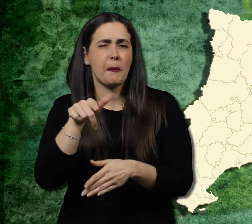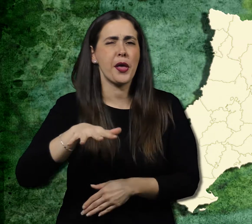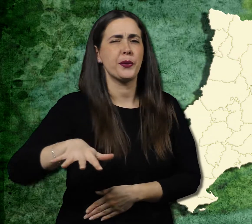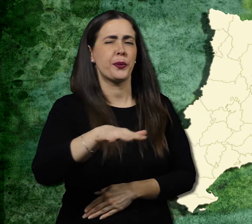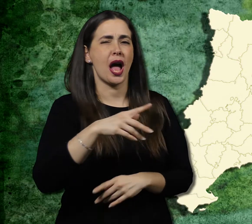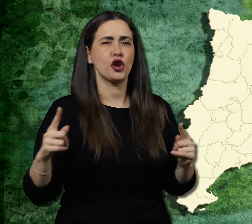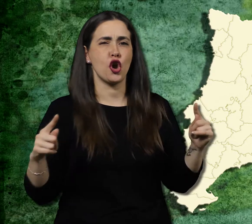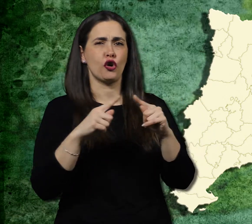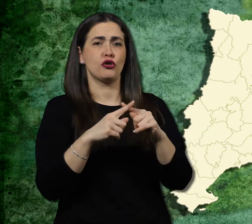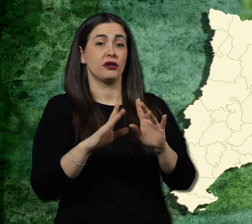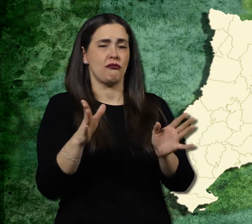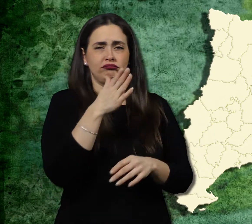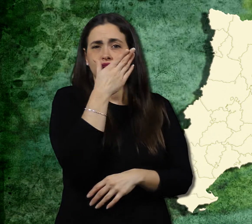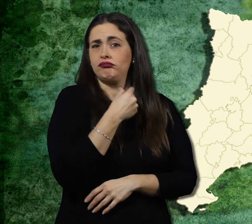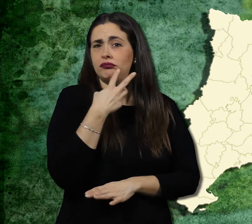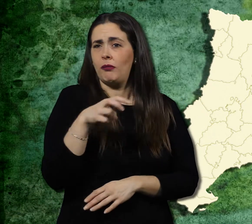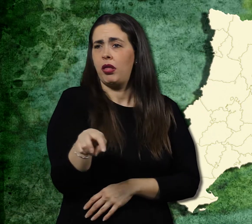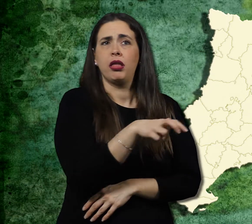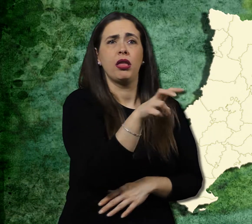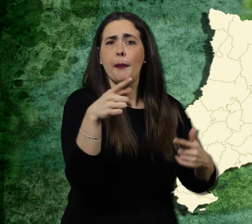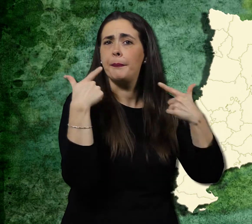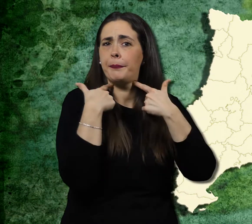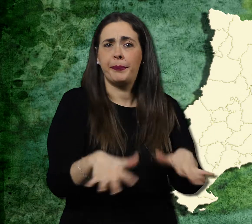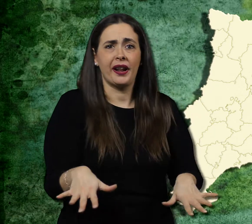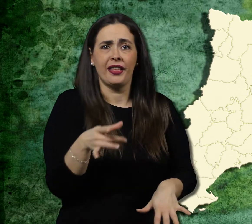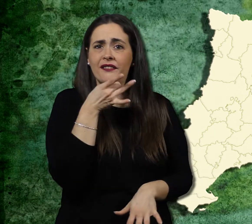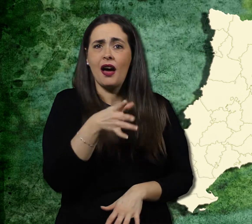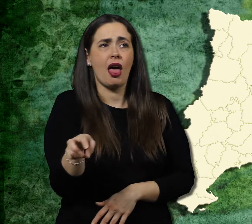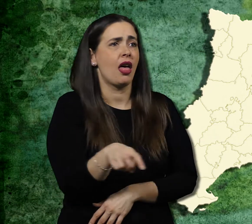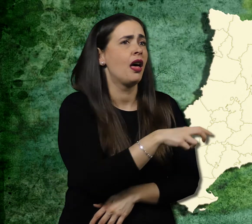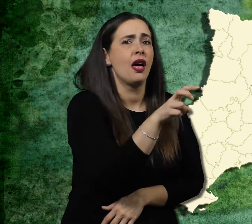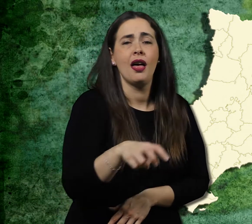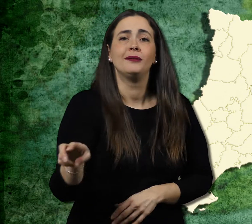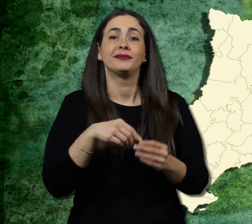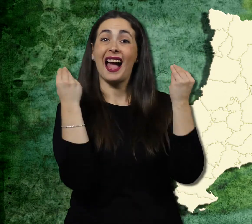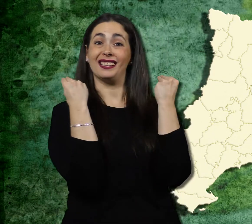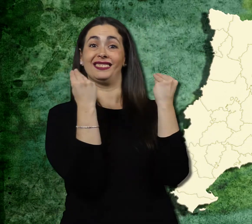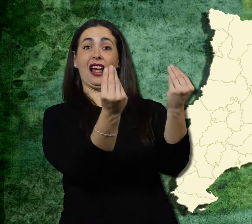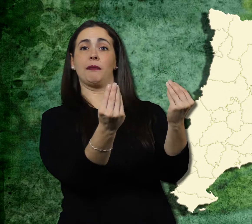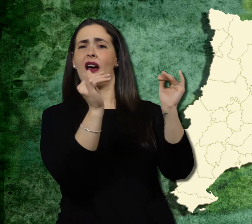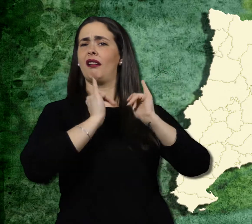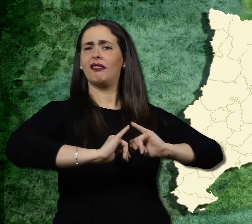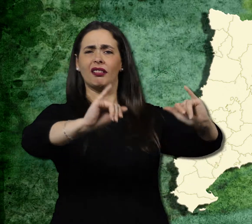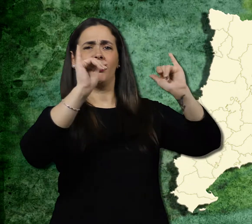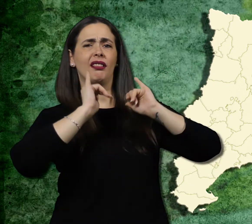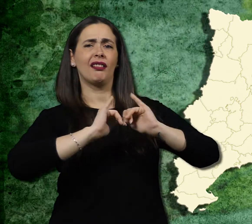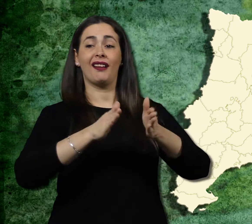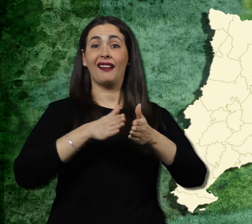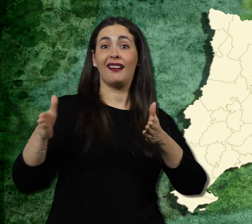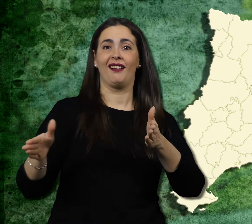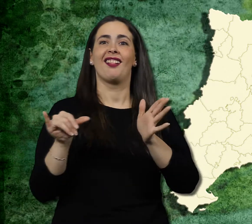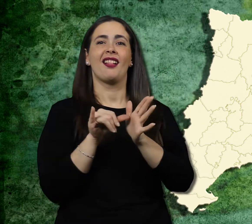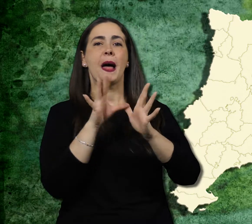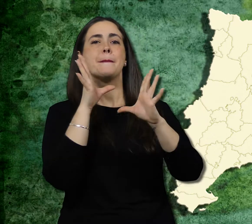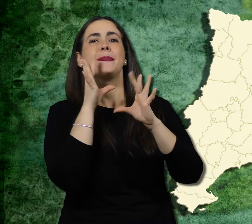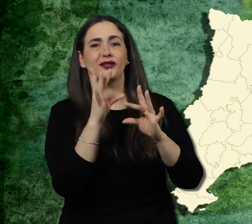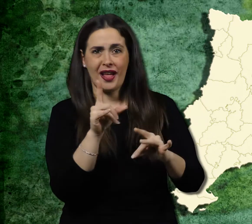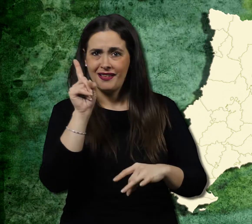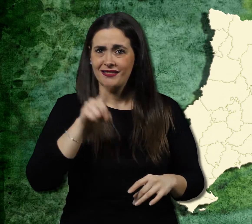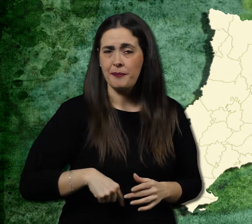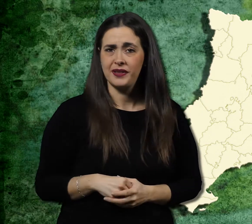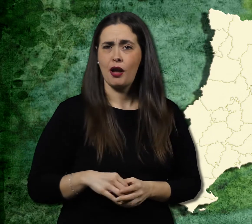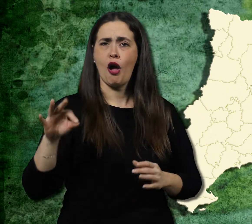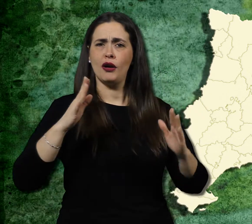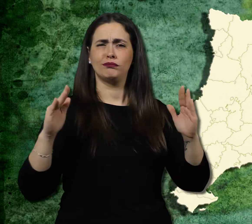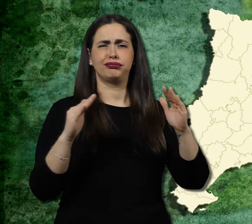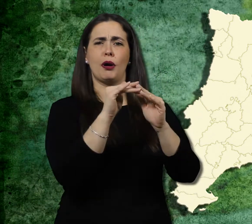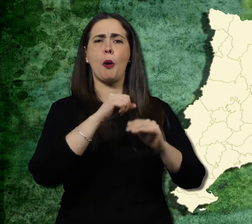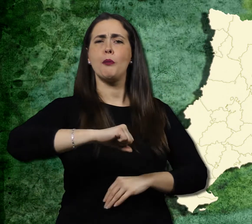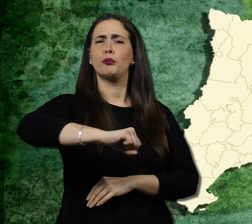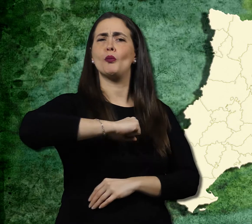que es perd per l'encant del barri gòtic, que passeja i fa el badoc per la Rambla i el Passeig de Gràcia